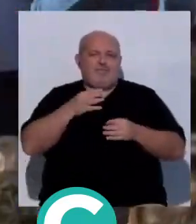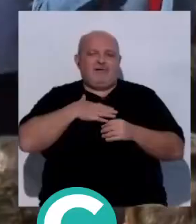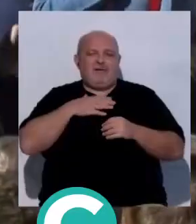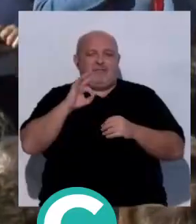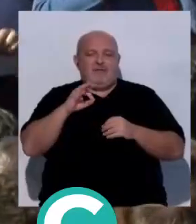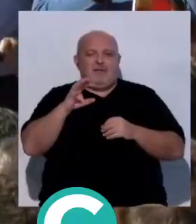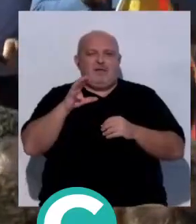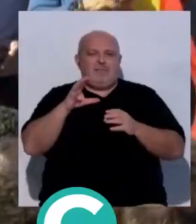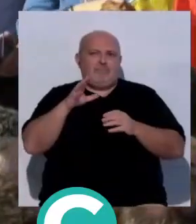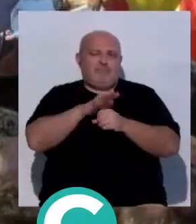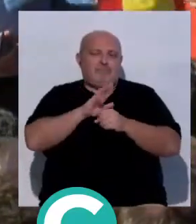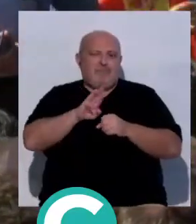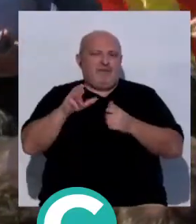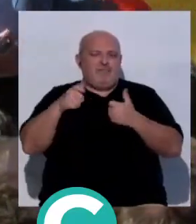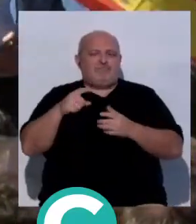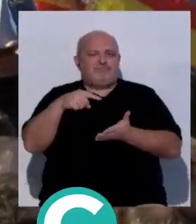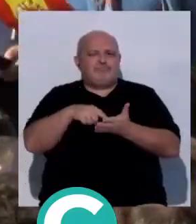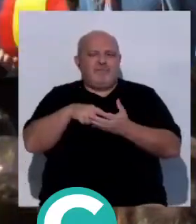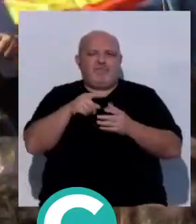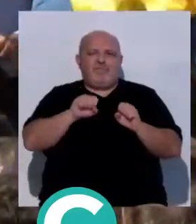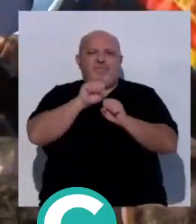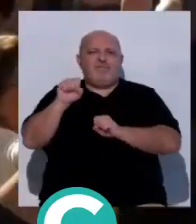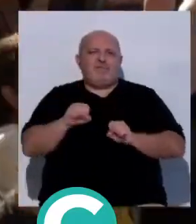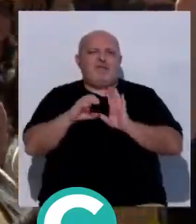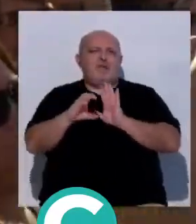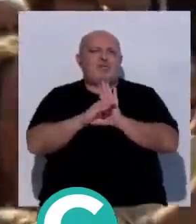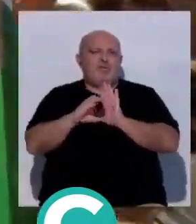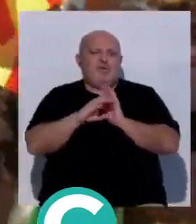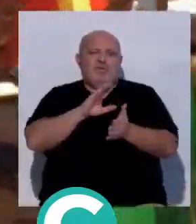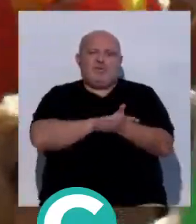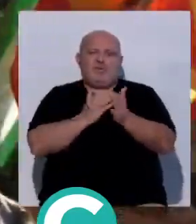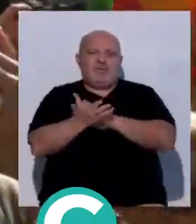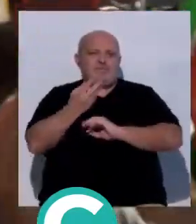leía un manifiesto reivindicando la defensa de la Constitución y la democracia española así